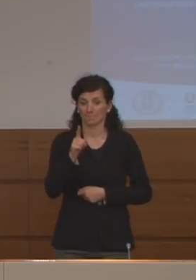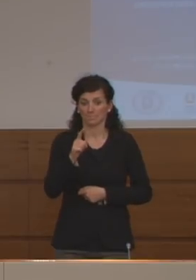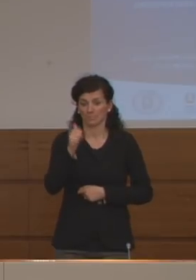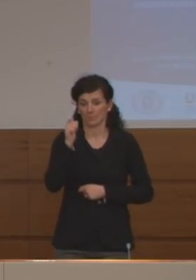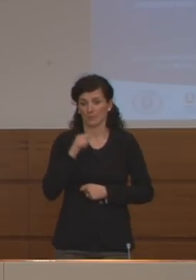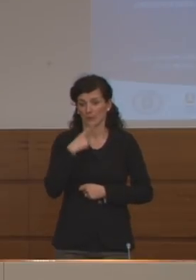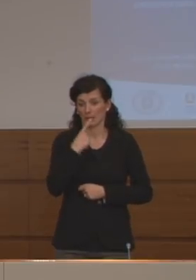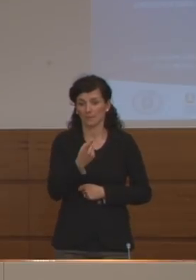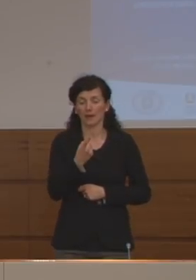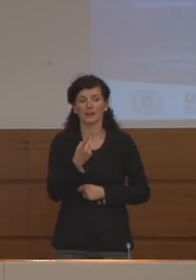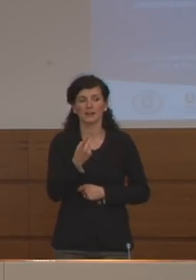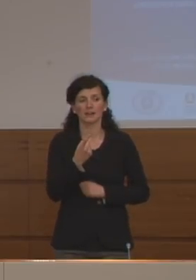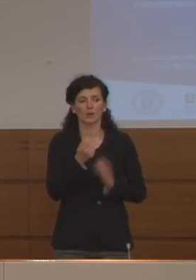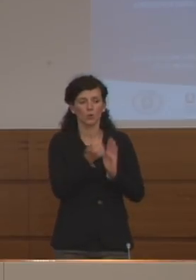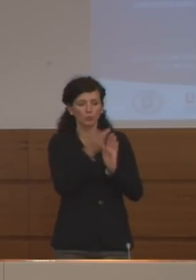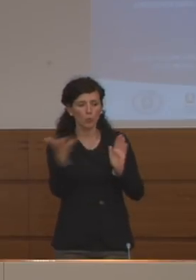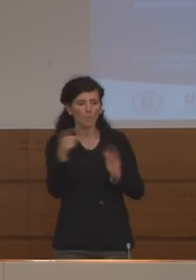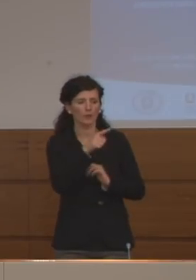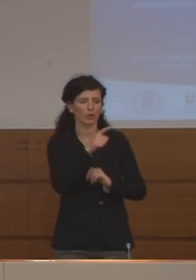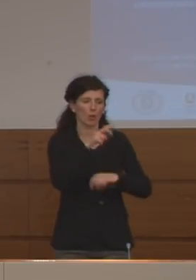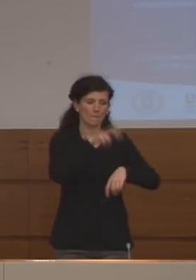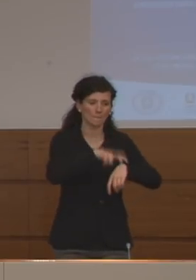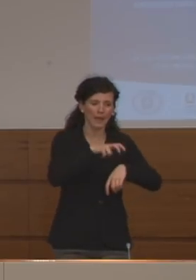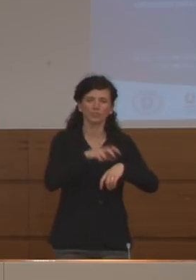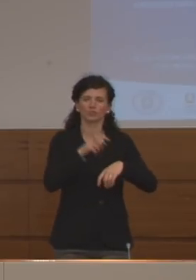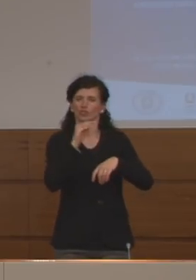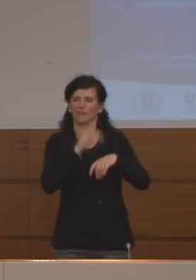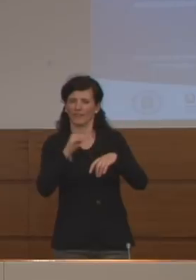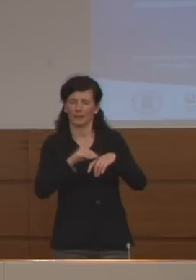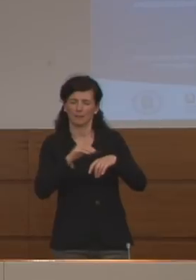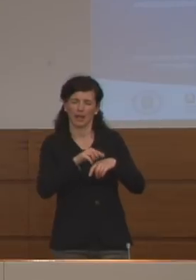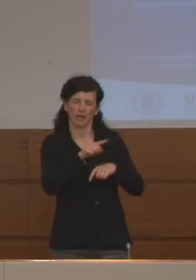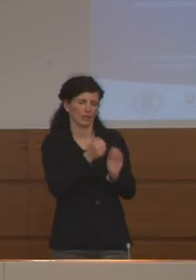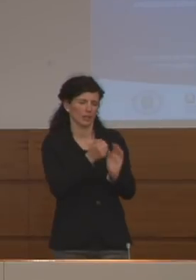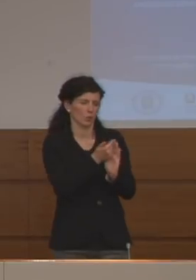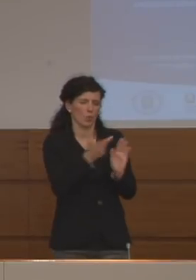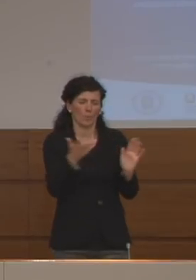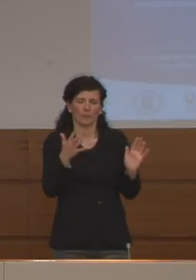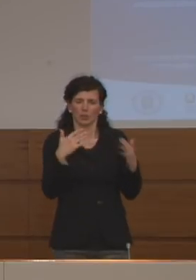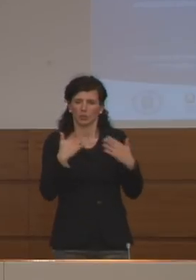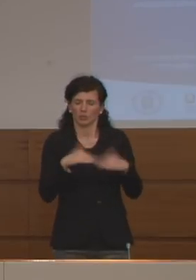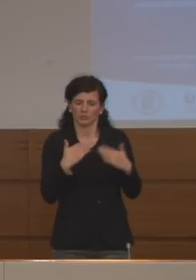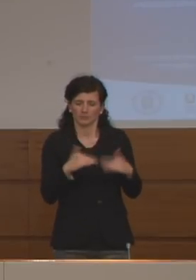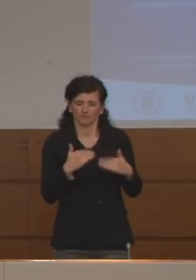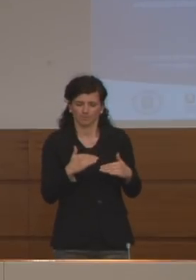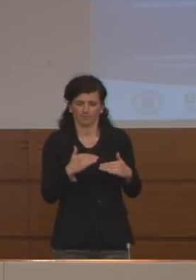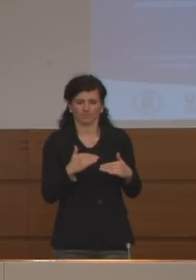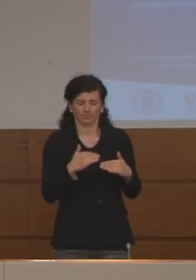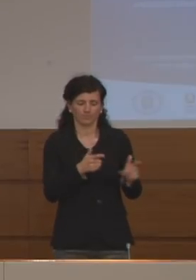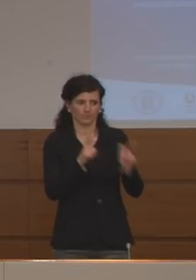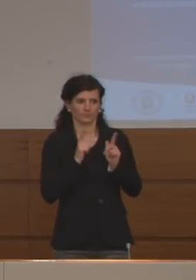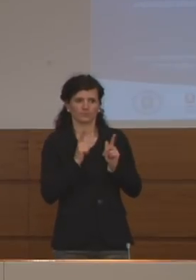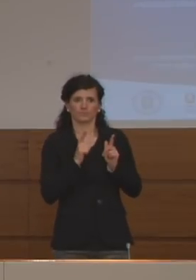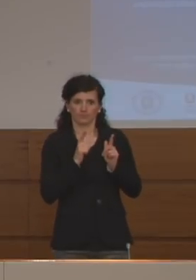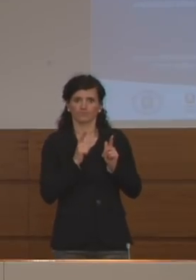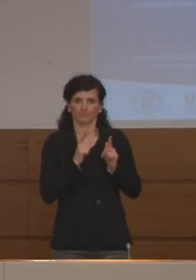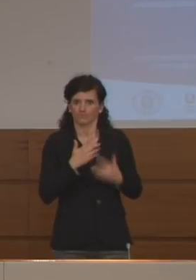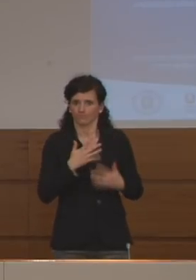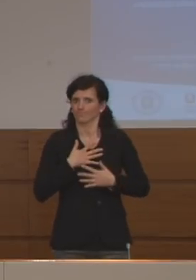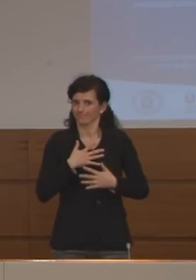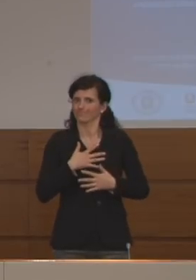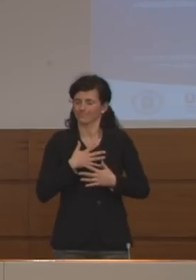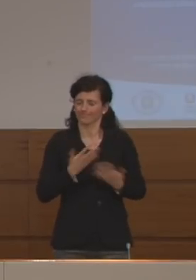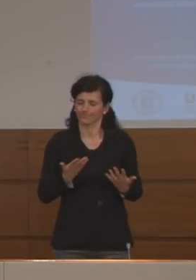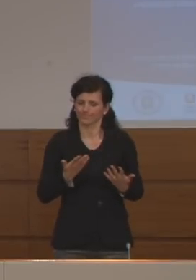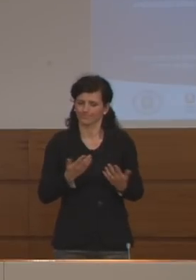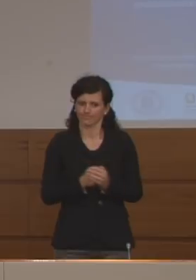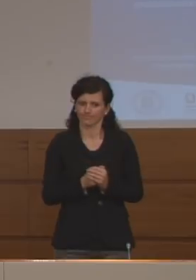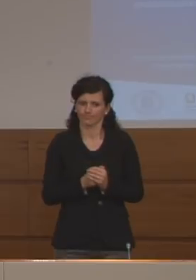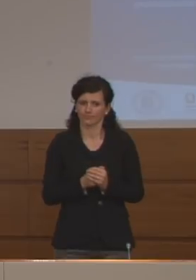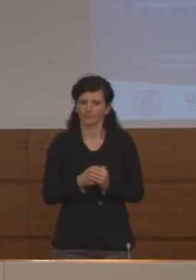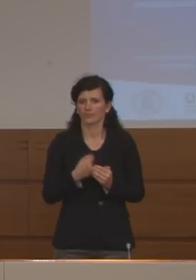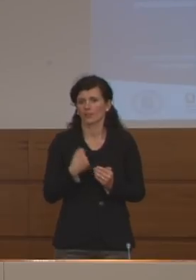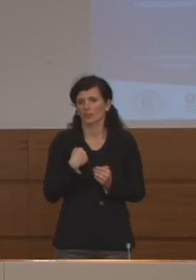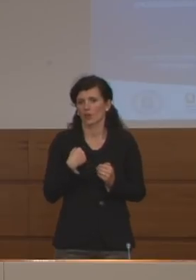Io mi permetto di rifinire un pochino la mia personale posizione, nel senso che al